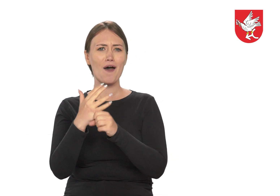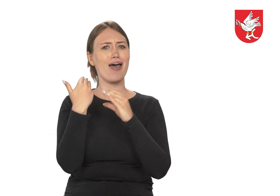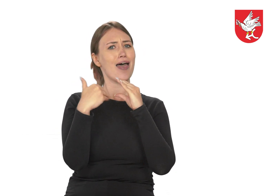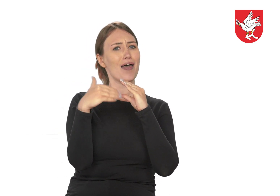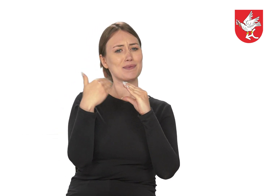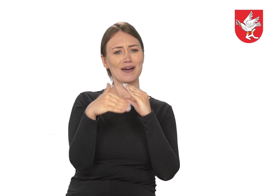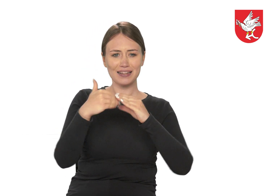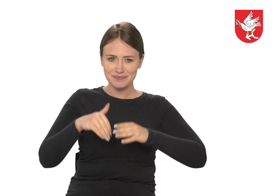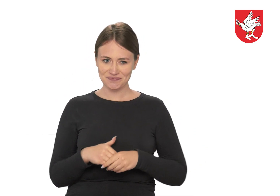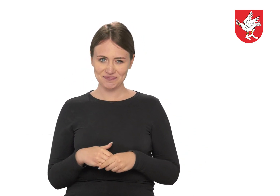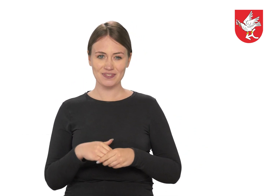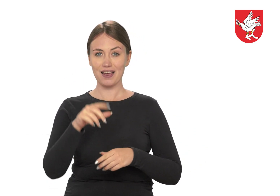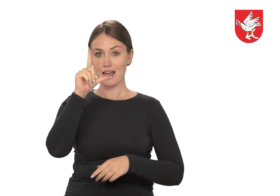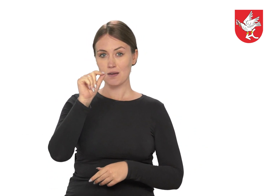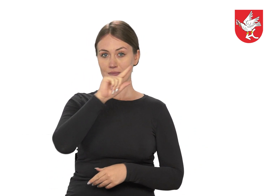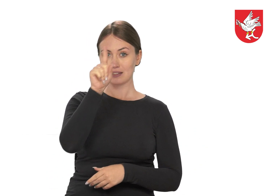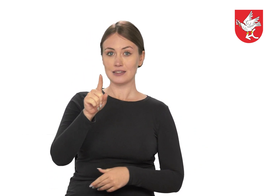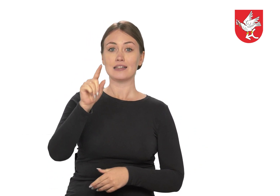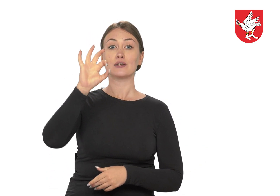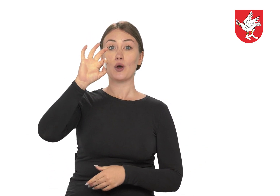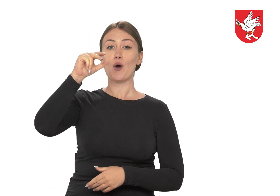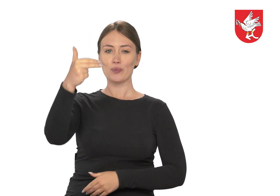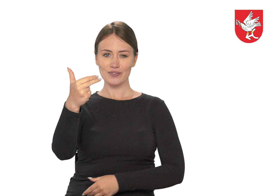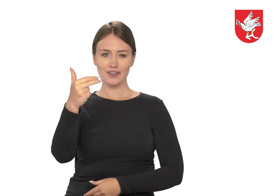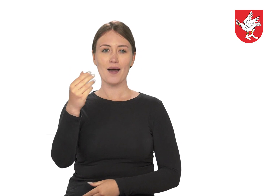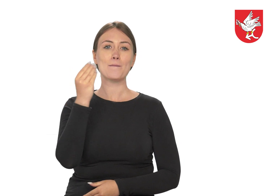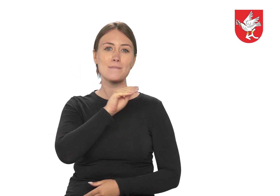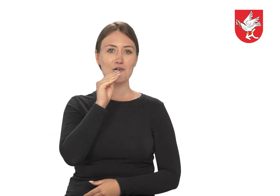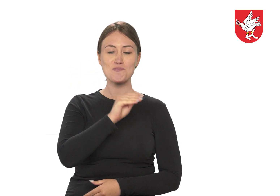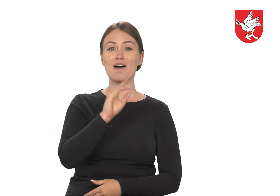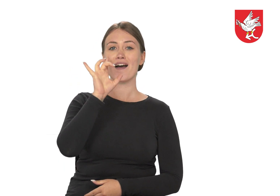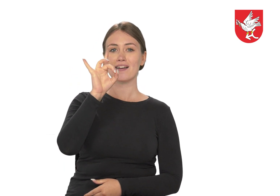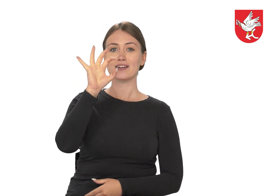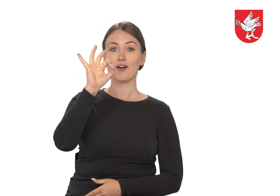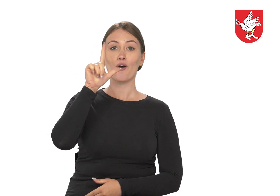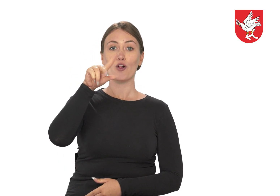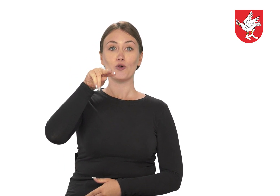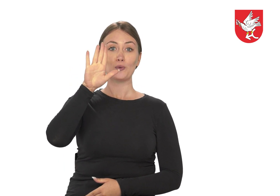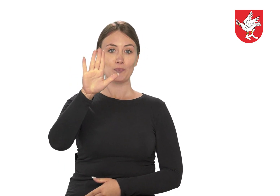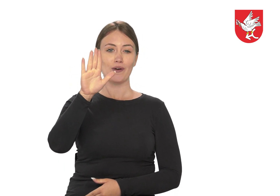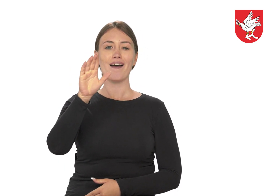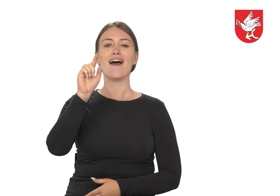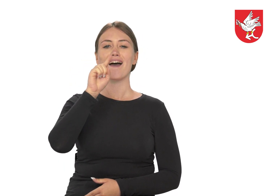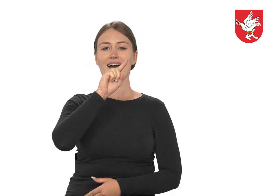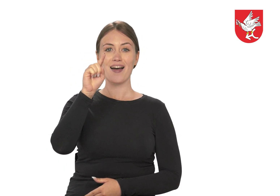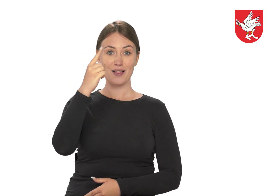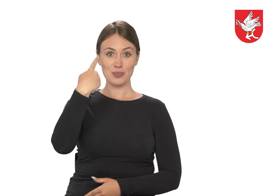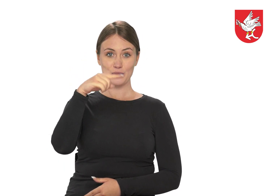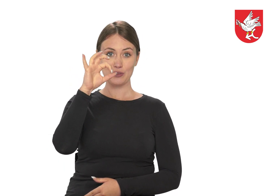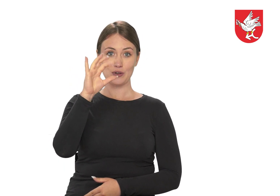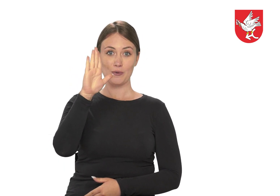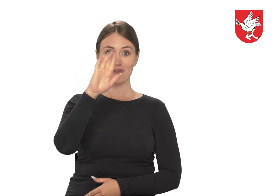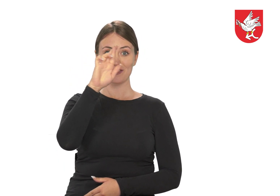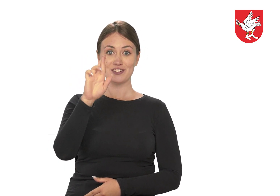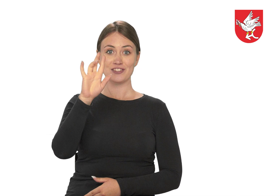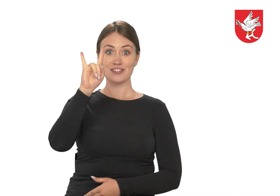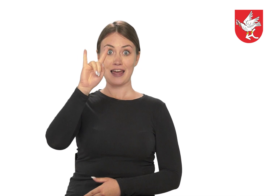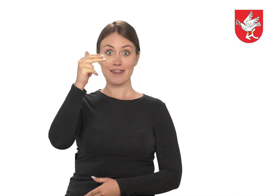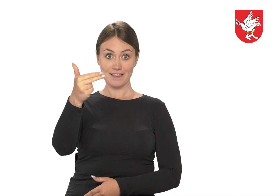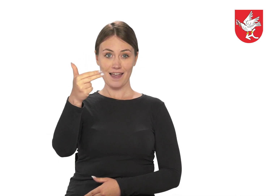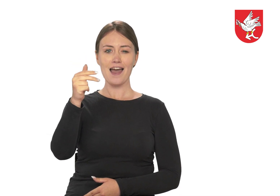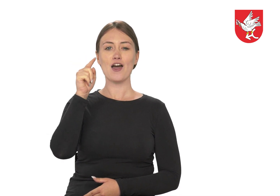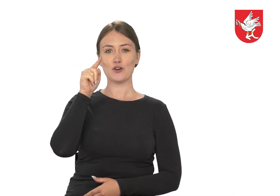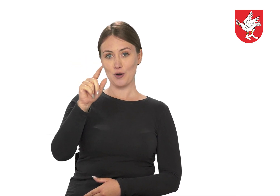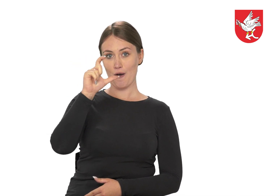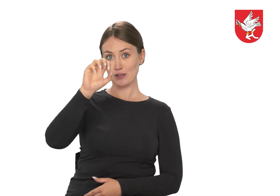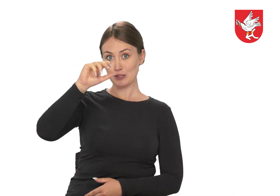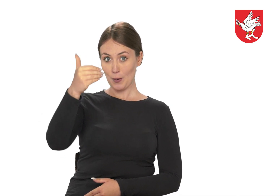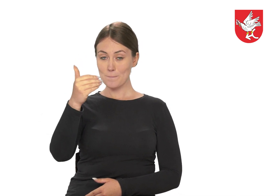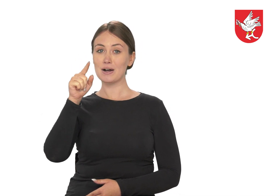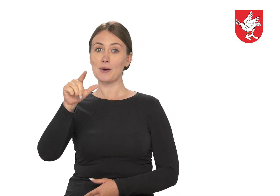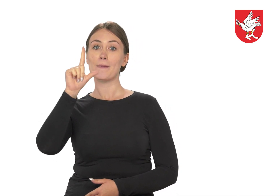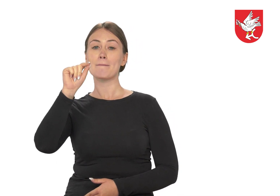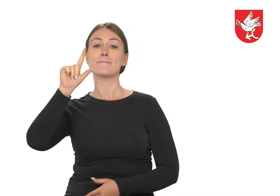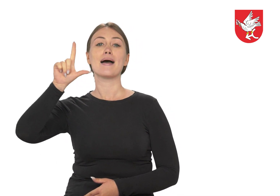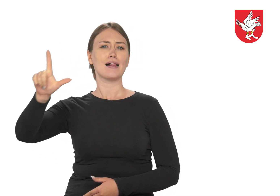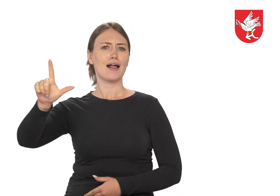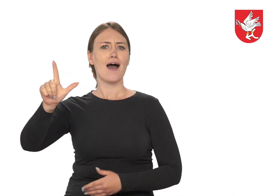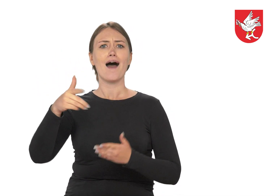e-mail: pzon@golub-dobrzyn.com.pl